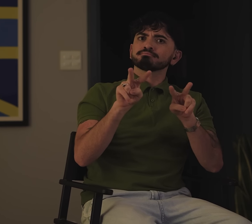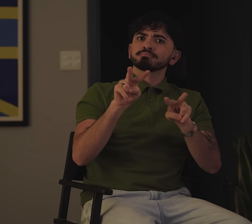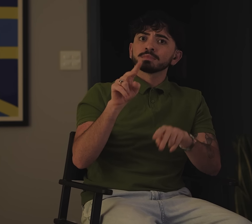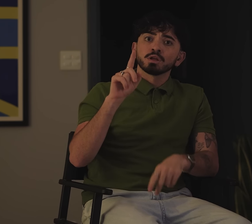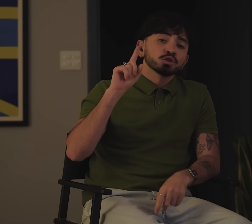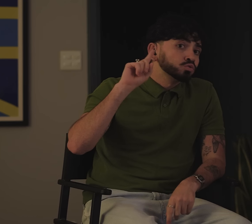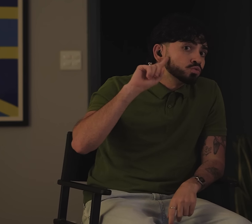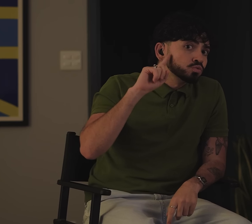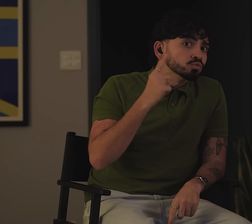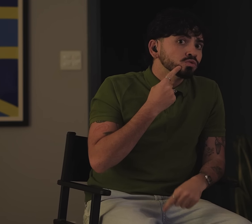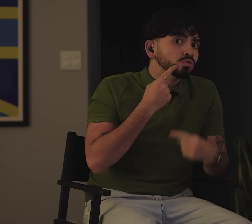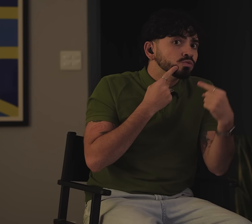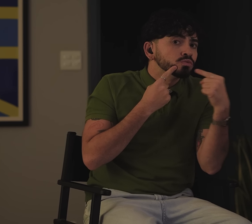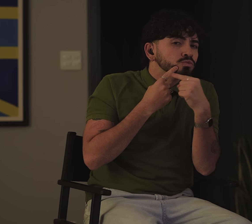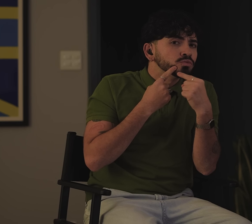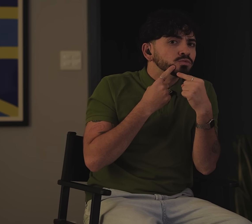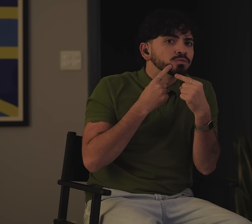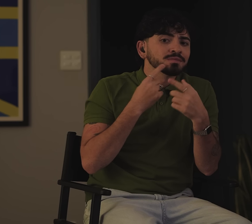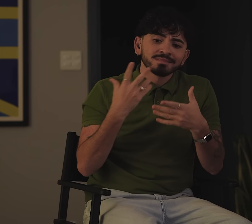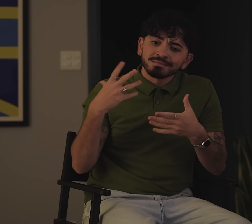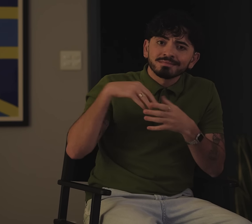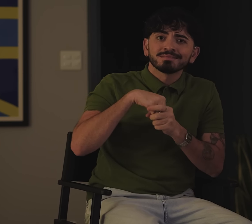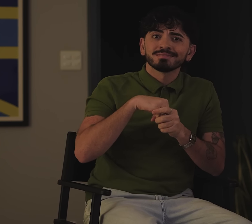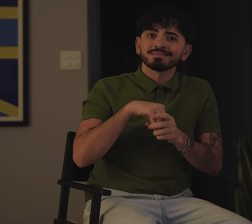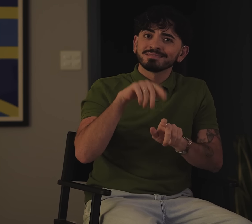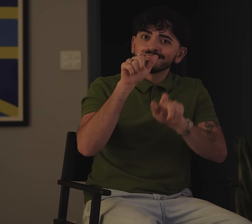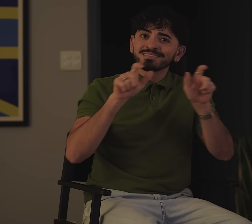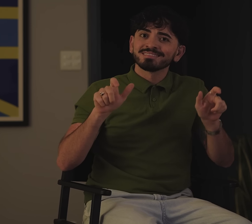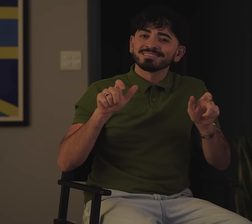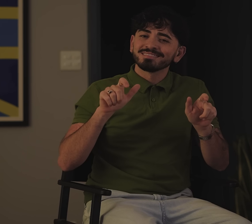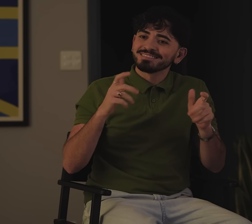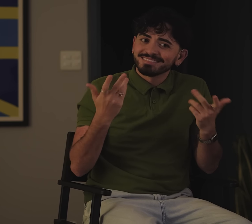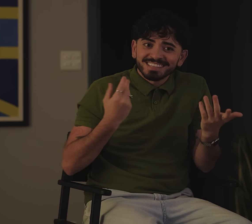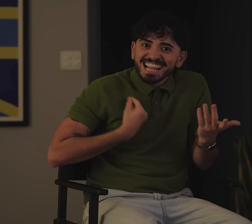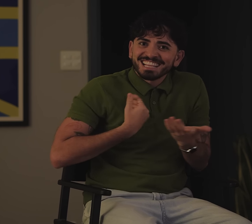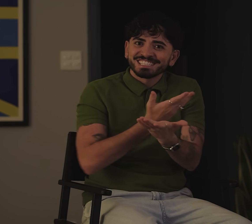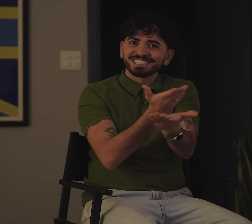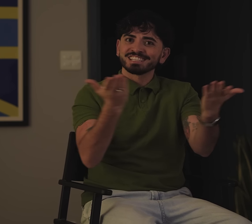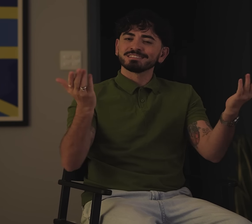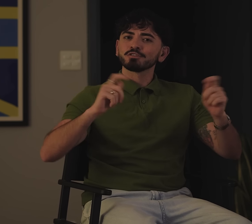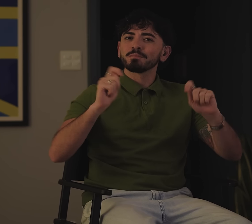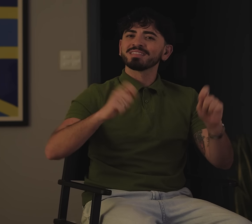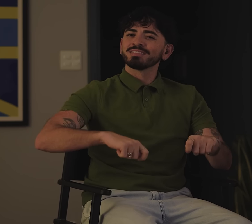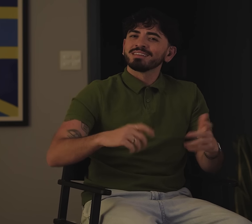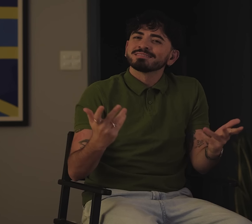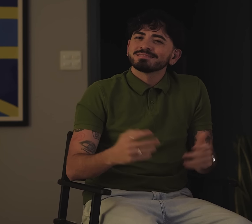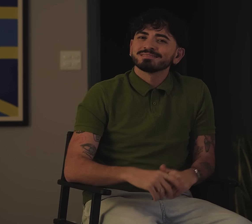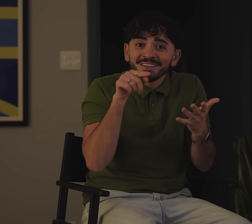qualquer pessoa surda. Somos seres humanos. Existem milhares de pessoas surdas com competência.